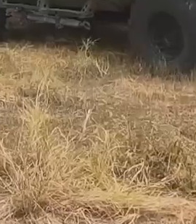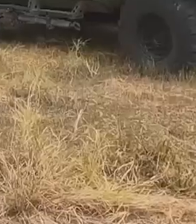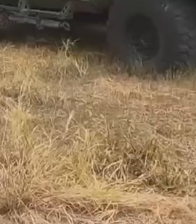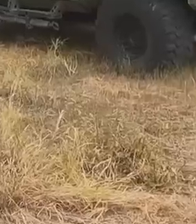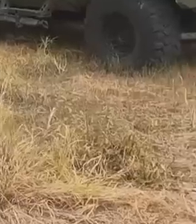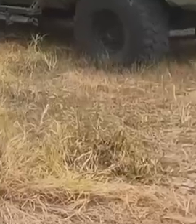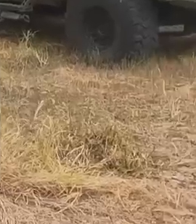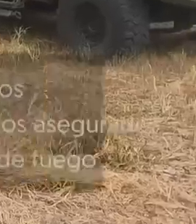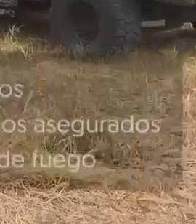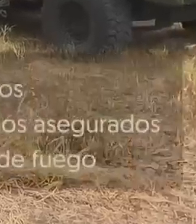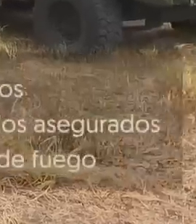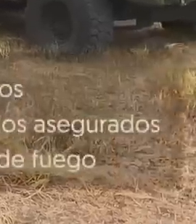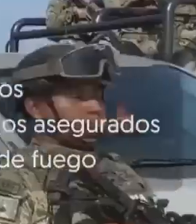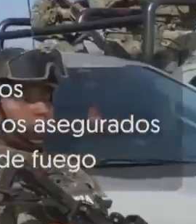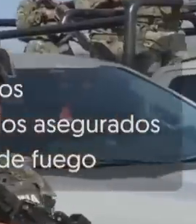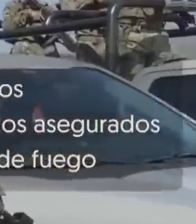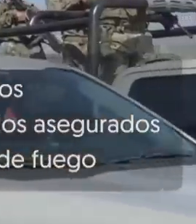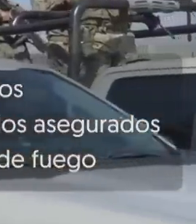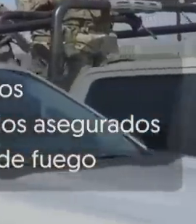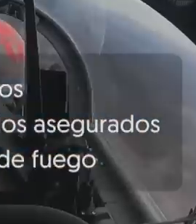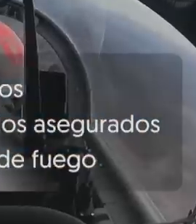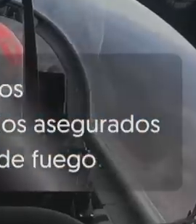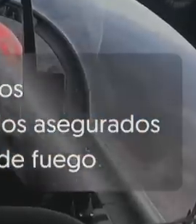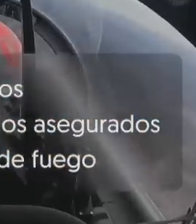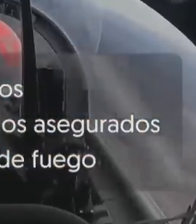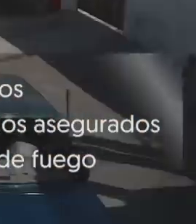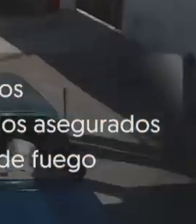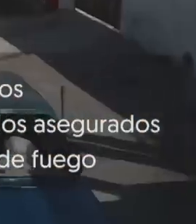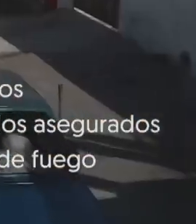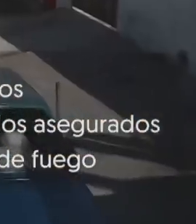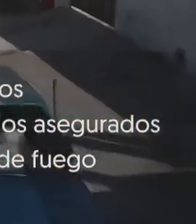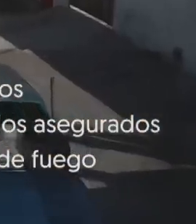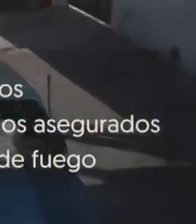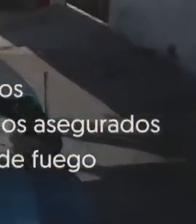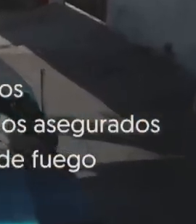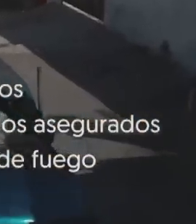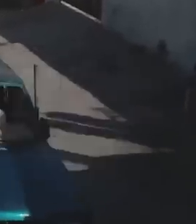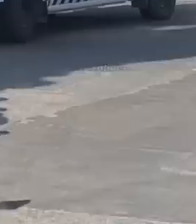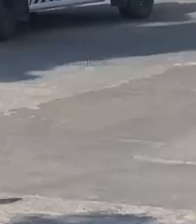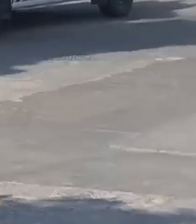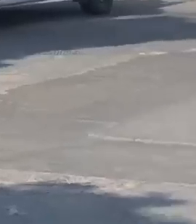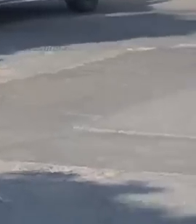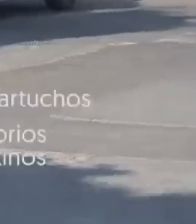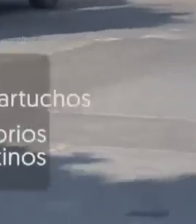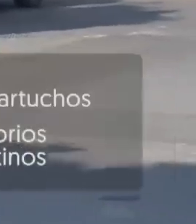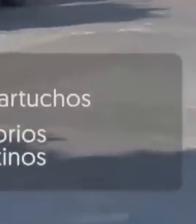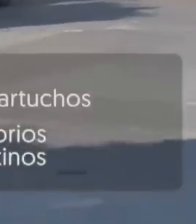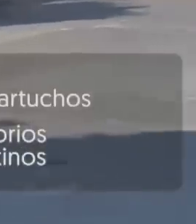con personal del ejército Armada fuerza aérea y Guardia nacional se trabaja en la restauración de